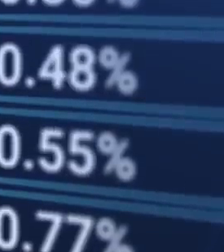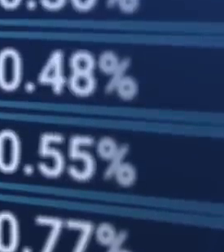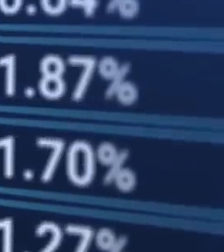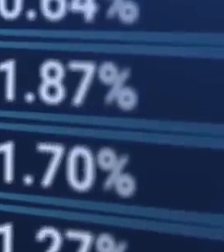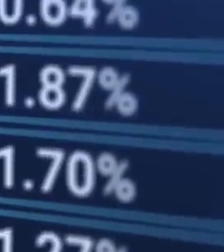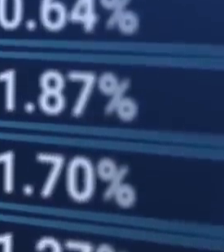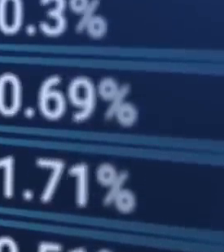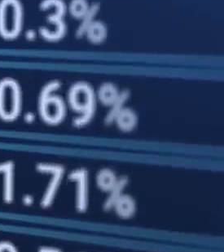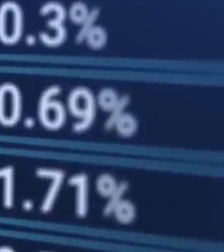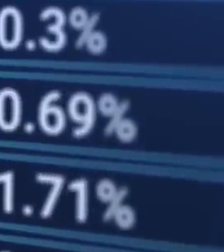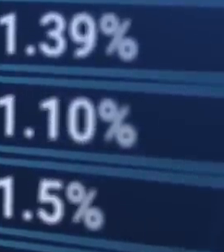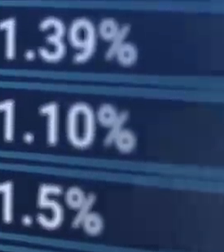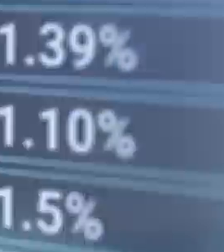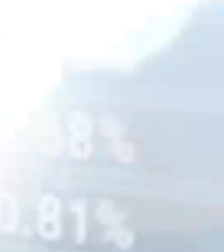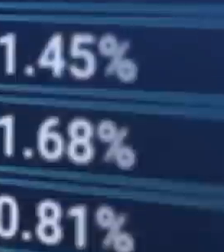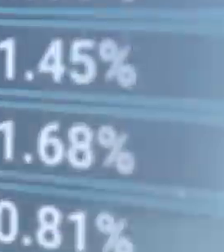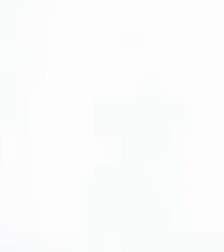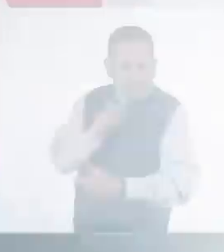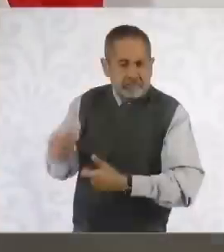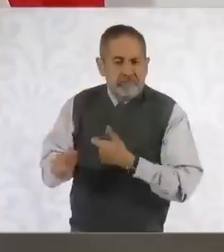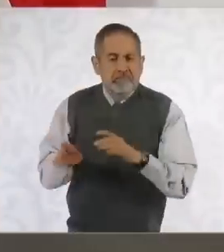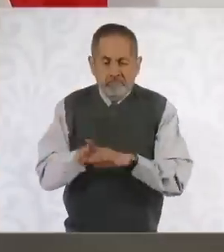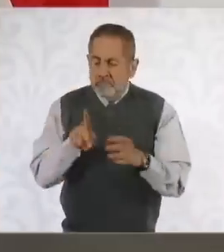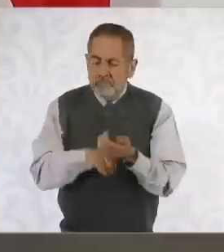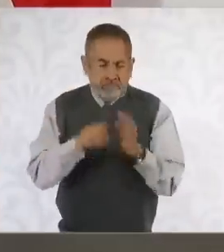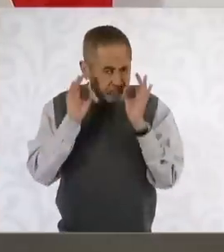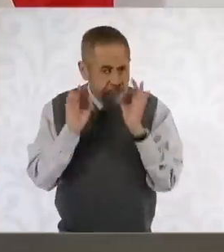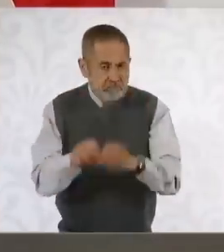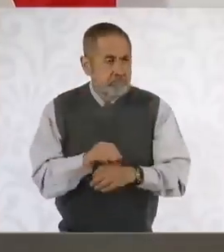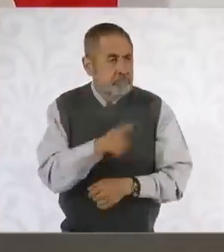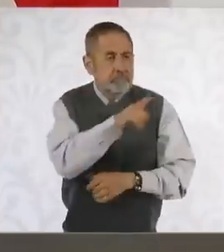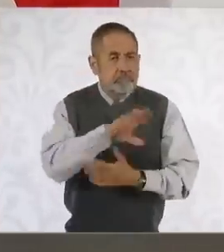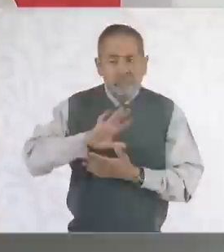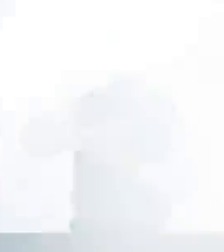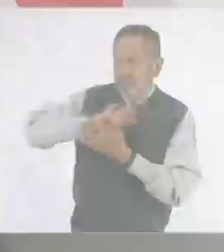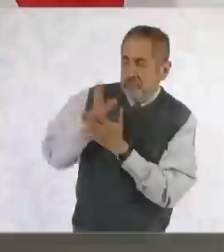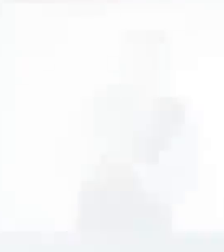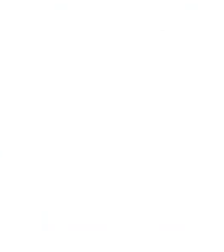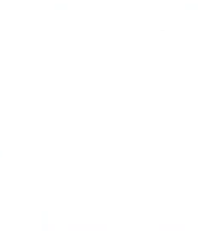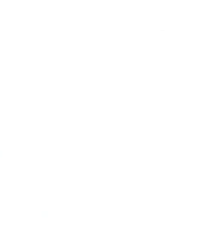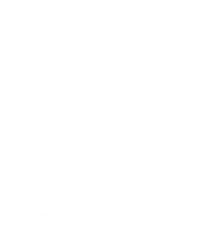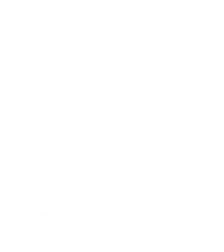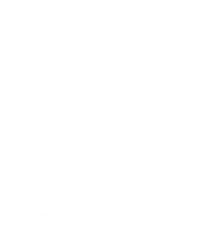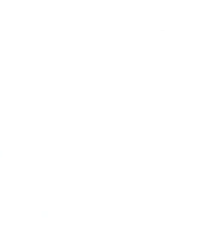en cuanto a los inversionistas la presidenta Claudia les aseguró que la economía del país